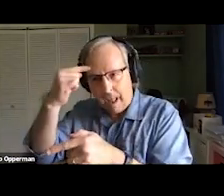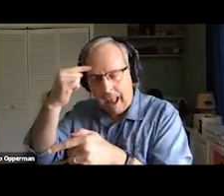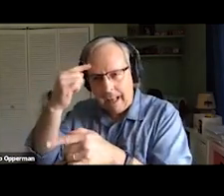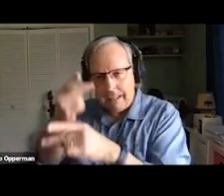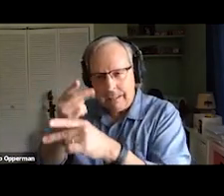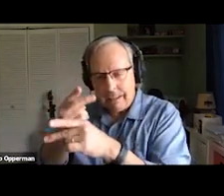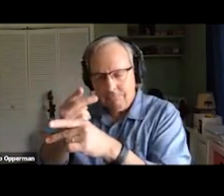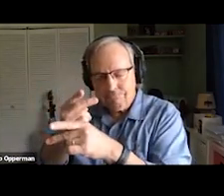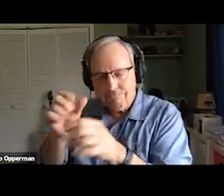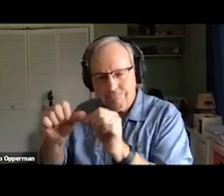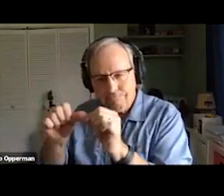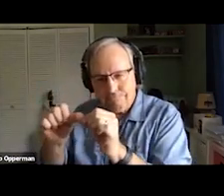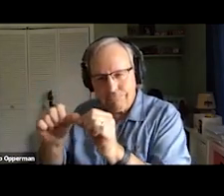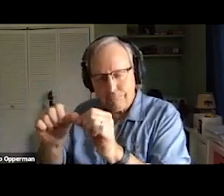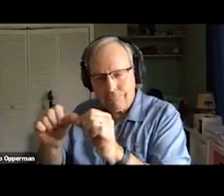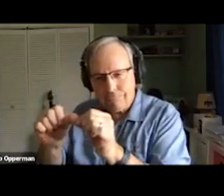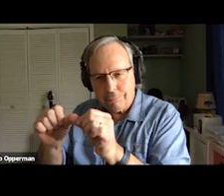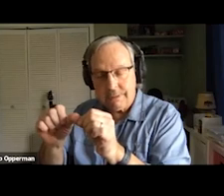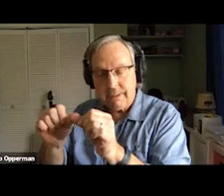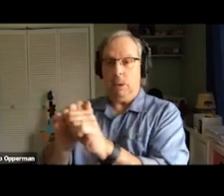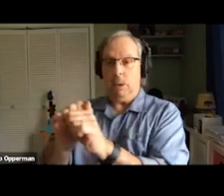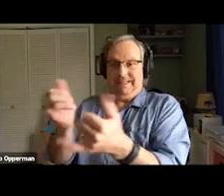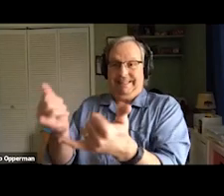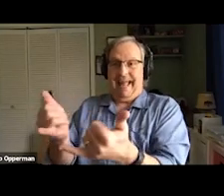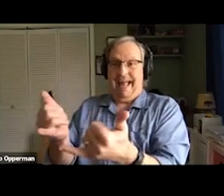y descubrí que funciona ahora, y lo recomendé.